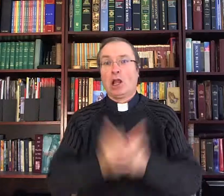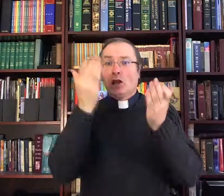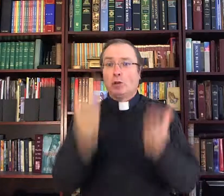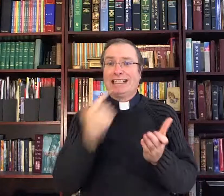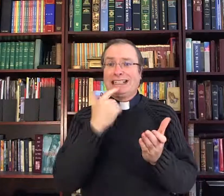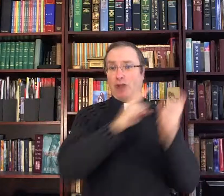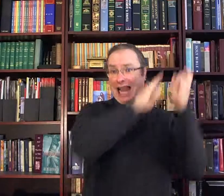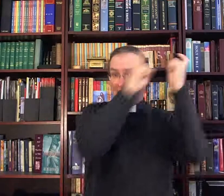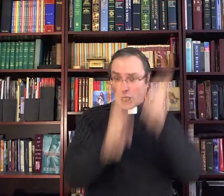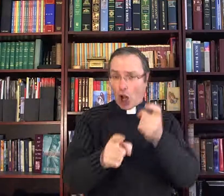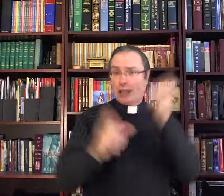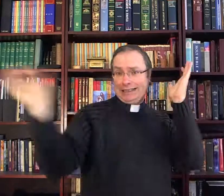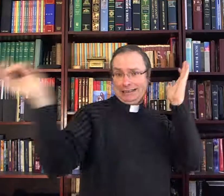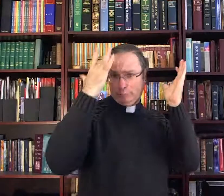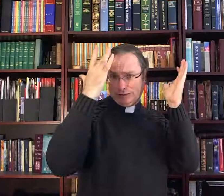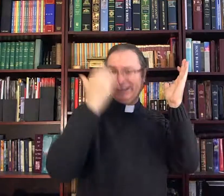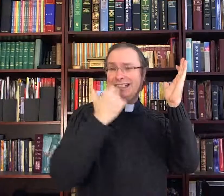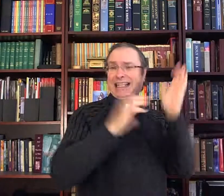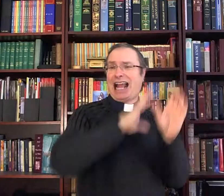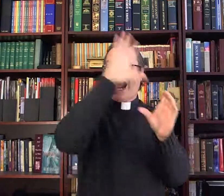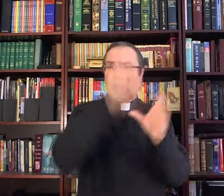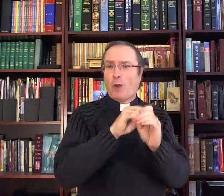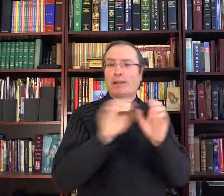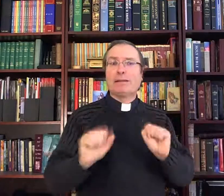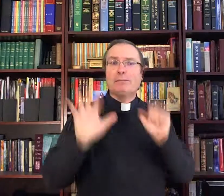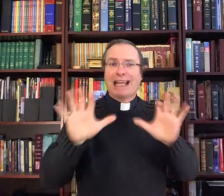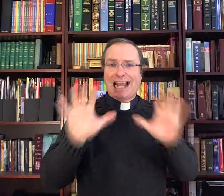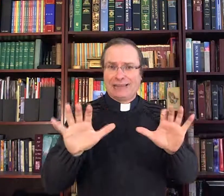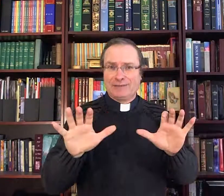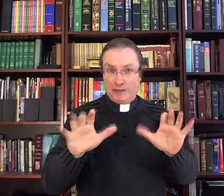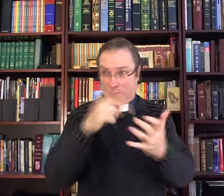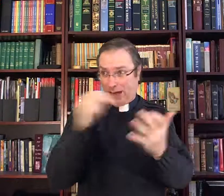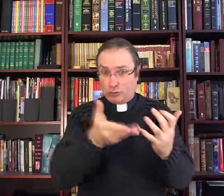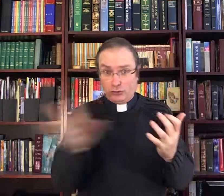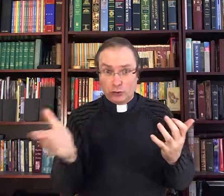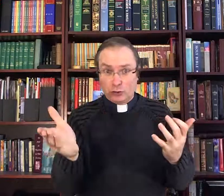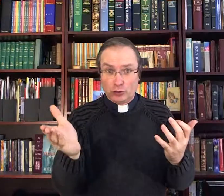Celui qui vous accorde l'Esprit et qui accomplit des miracles parmi vous